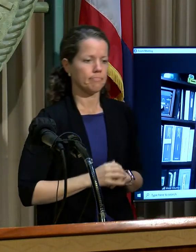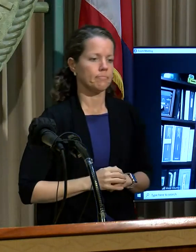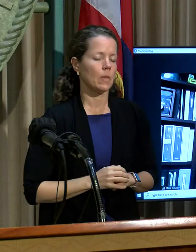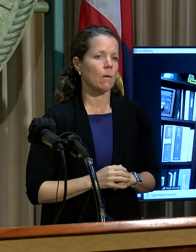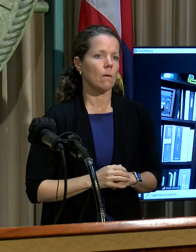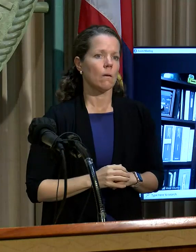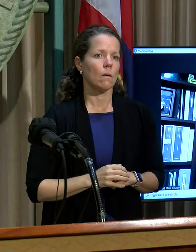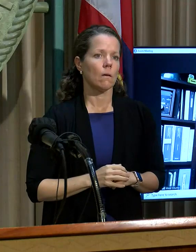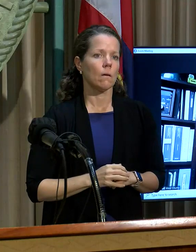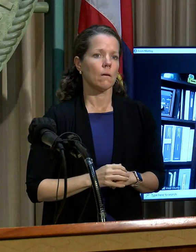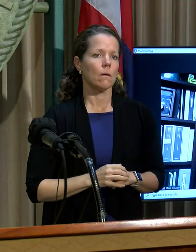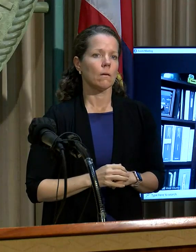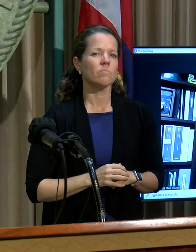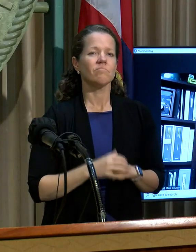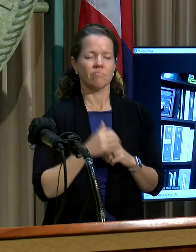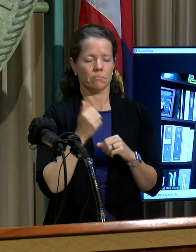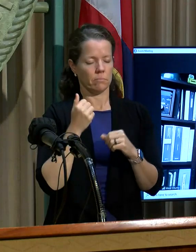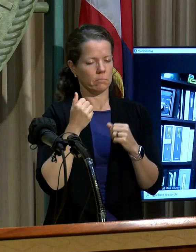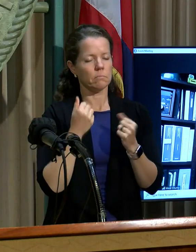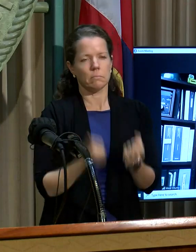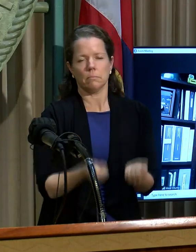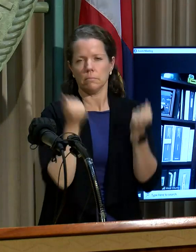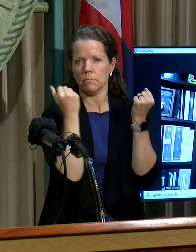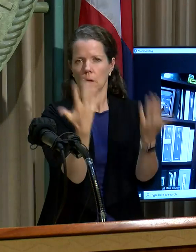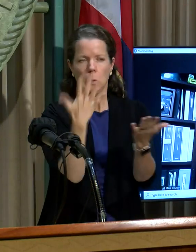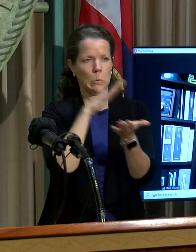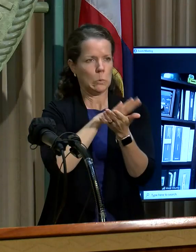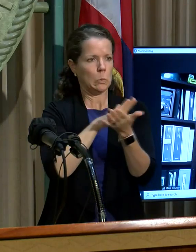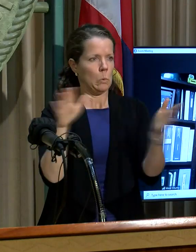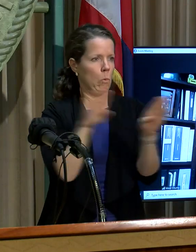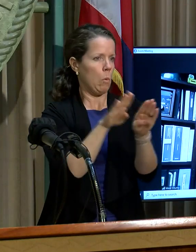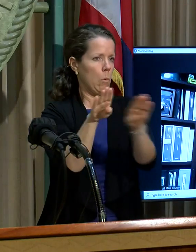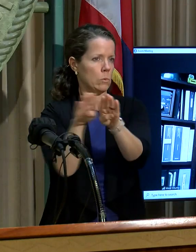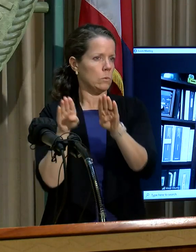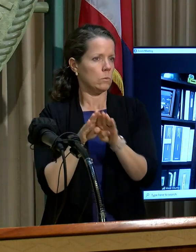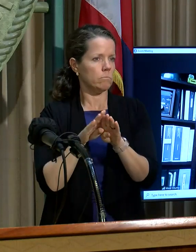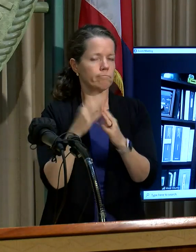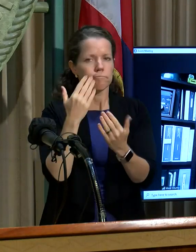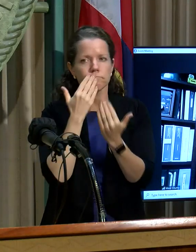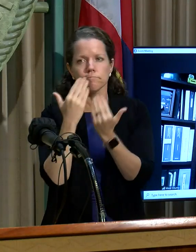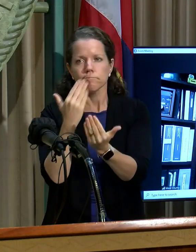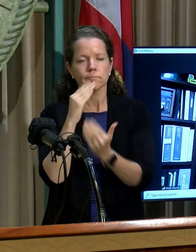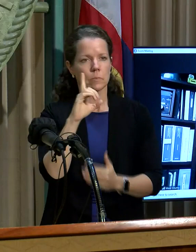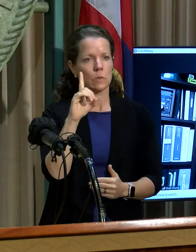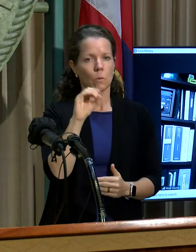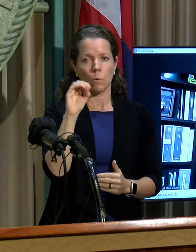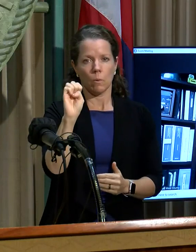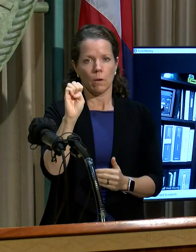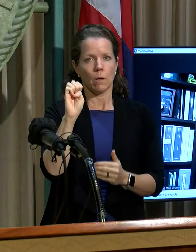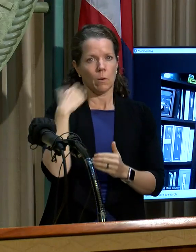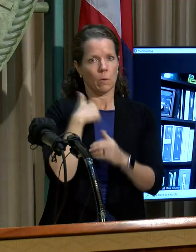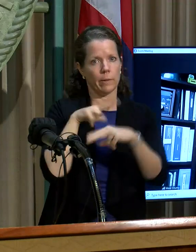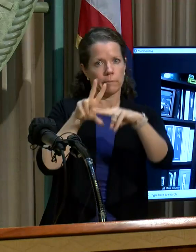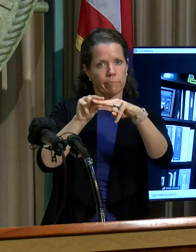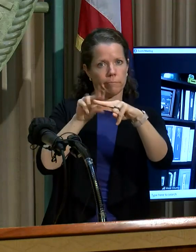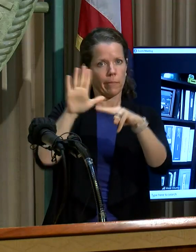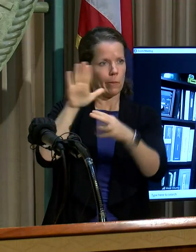HAPPEN TO THAT NUMBER. WE'VE HAD MANY HAPPEN TO THAT NUMBER. WE'VE HAD MANY DWELLINGS, WE'VE HAD MANY DWELLINGS, WE'VE HAD MANY DWELLINGS, BUSINESSES, WE'VE HAD MANY DWELLINGS, BUSINESSES, STRUCTURES WE'VE HAD MANY DWELLINGS, BUSINESSES, STRUCTURES THAT WE'VE HAD MANY DWELLINGS, BUSINESSES, STRUCTURES THAT HAVE BUSINESSES, STRUCTURES THAT HAVE BUSINESSES, STRUCTURES THAT HAVE BEEN BUSINESSES, STRUCTURES THAT HAVE BEEN BURNT, BUSINESSES, STRUCTURES THAT HAVE BEEN BURNT, MANY BUSINESSES, STRUCTURES THAT HAVE BEEN BURNT, MANY INTO BUSINESSES, STRUCTURES THAT HAVE BEEN BURNT, MANY INTO THE